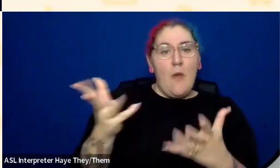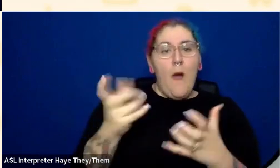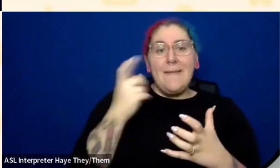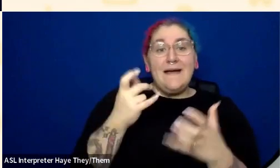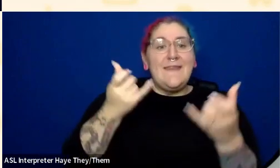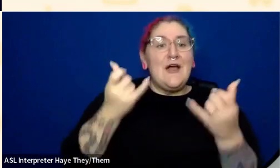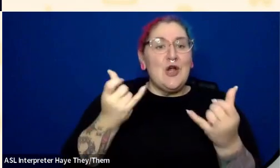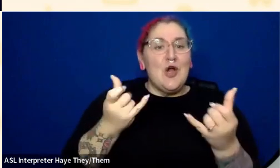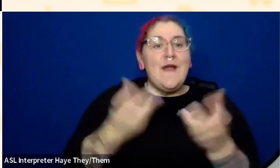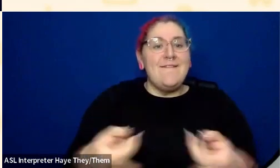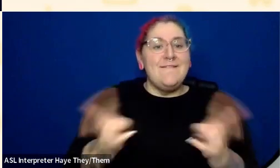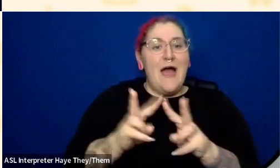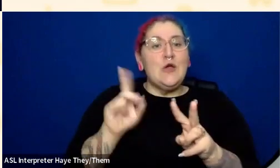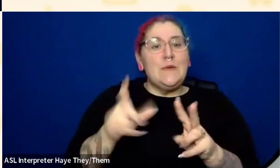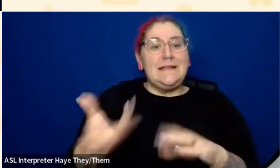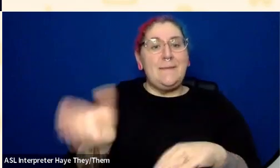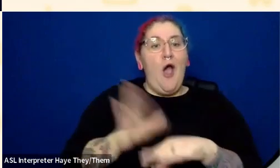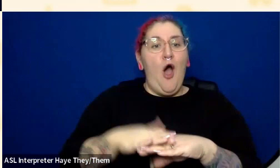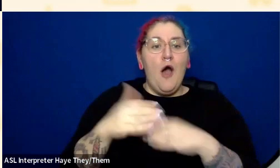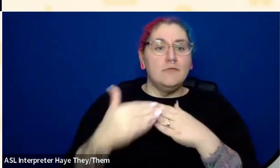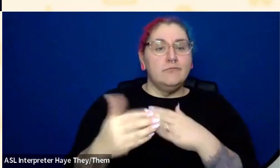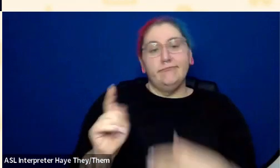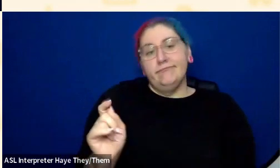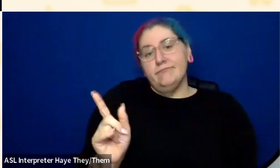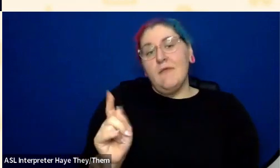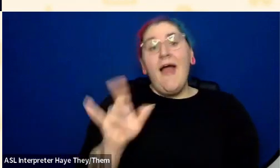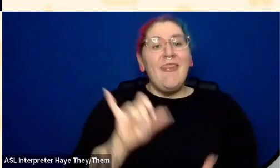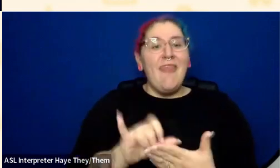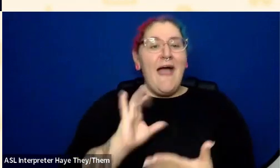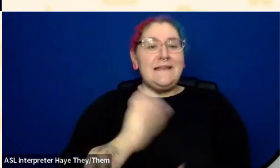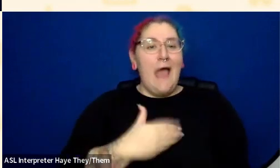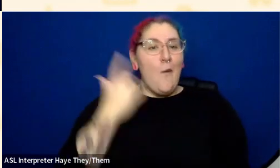Eso es todo. Esa es nuestra lógica. Ahora, aquí tenemos dos funciones, reproducir y pausar.